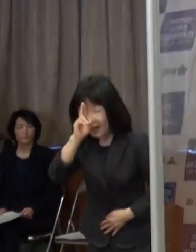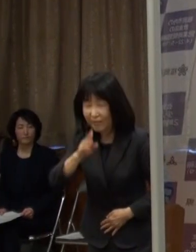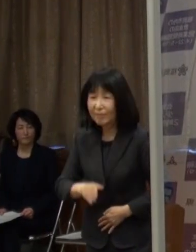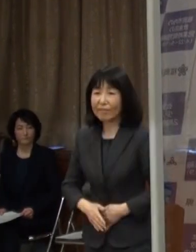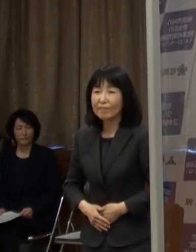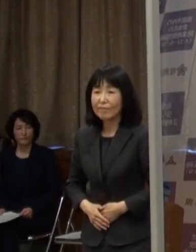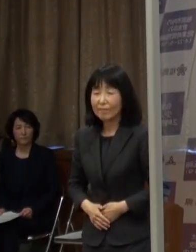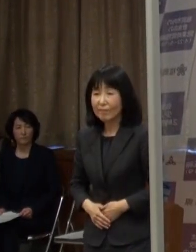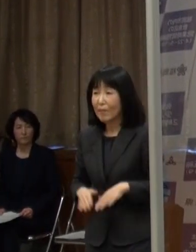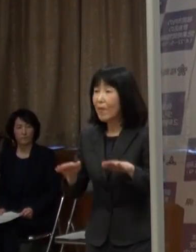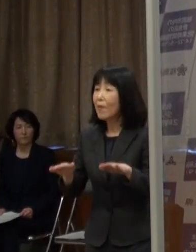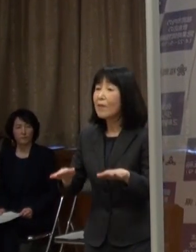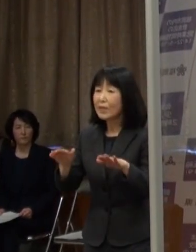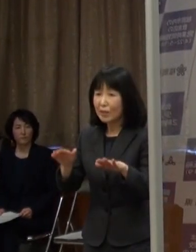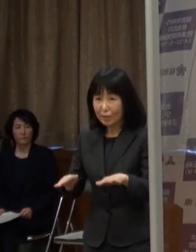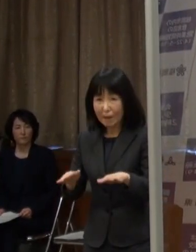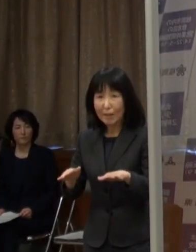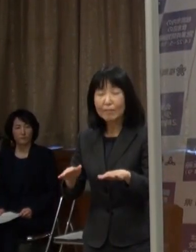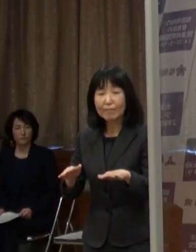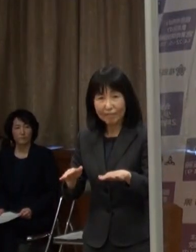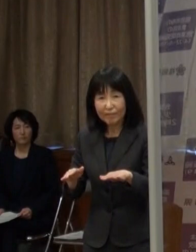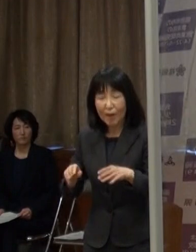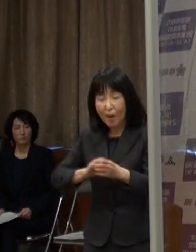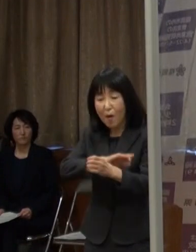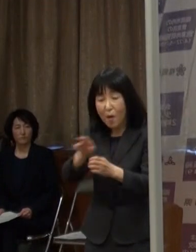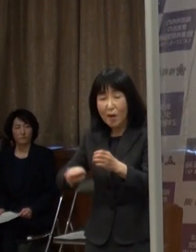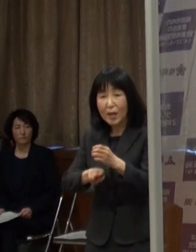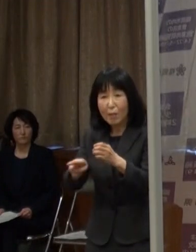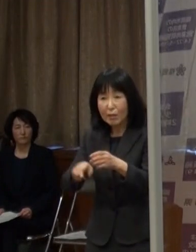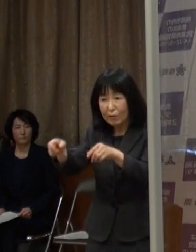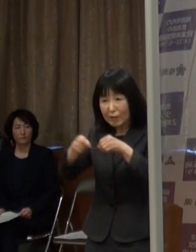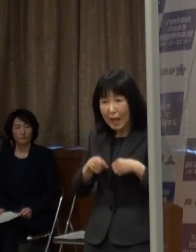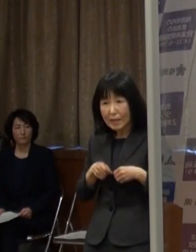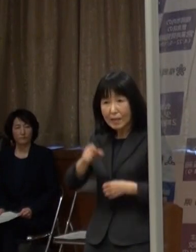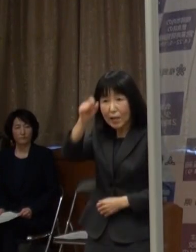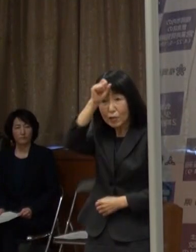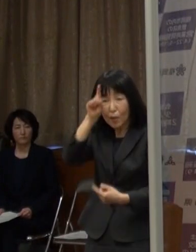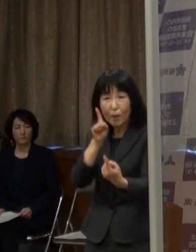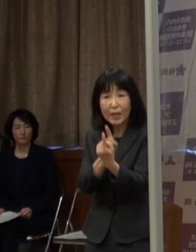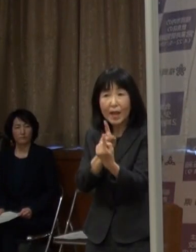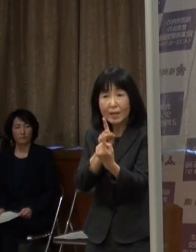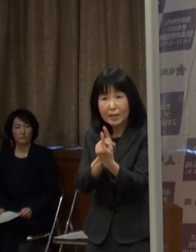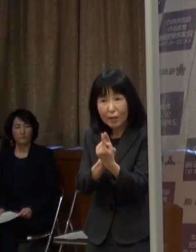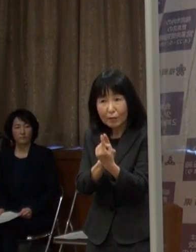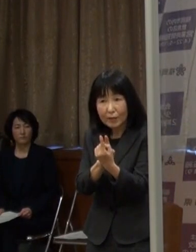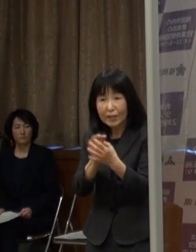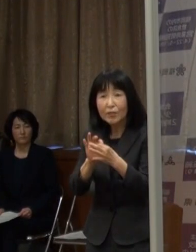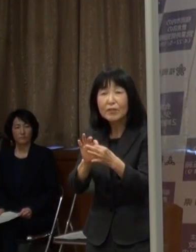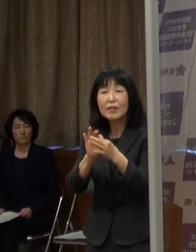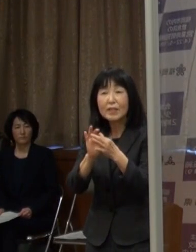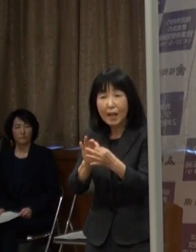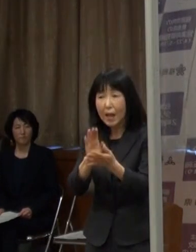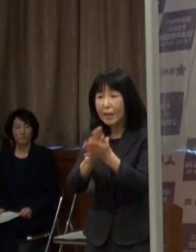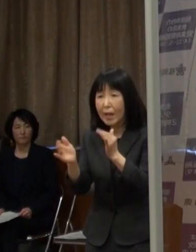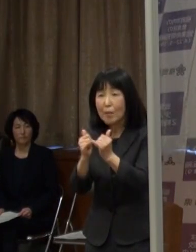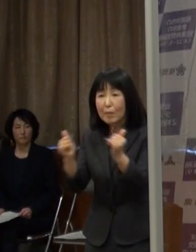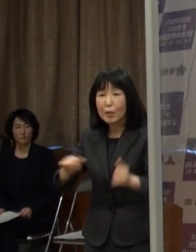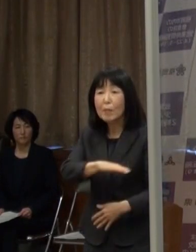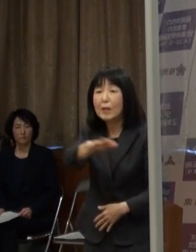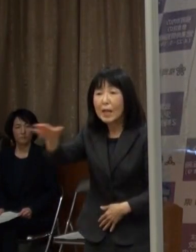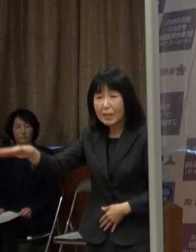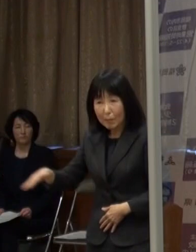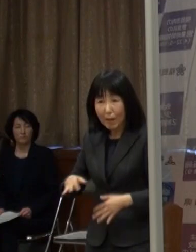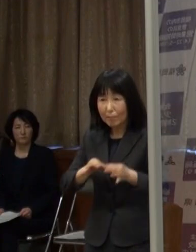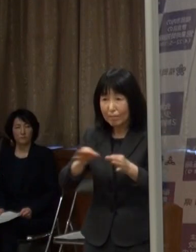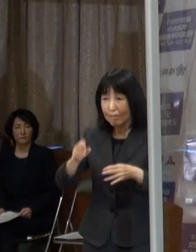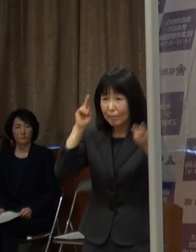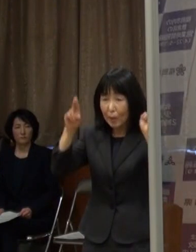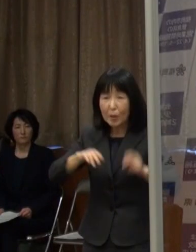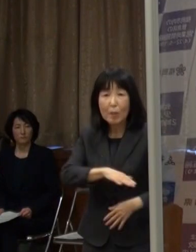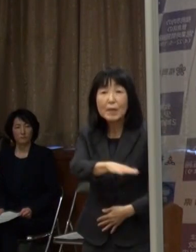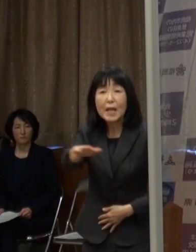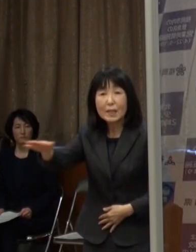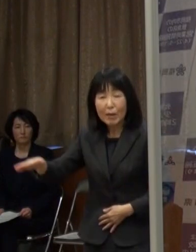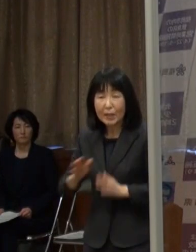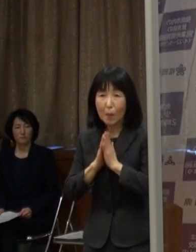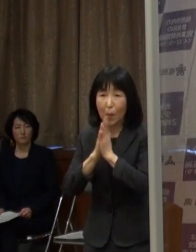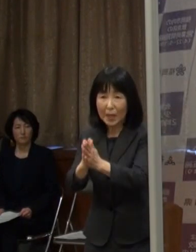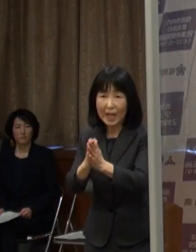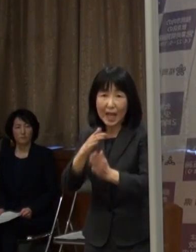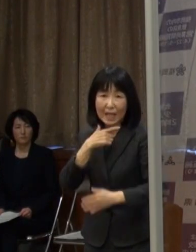（知事）本日は 新型コロナウイルス感染症対策について 県民の皆さん 事業者の皆さんに対し お願いしたいことがあります